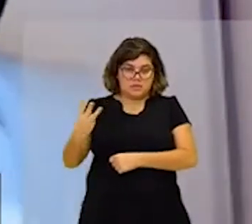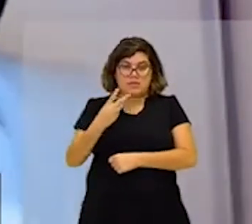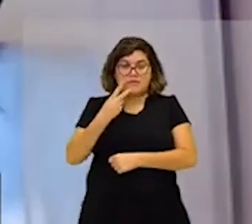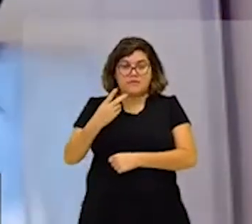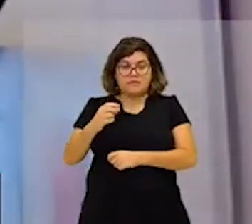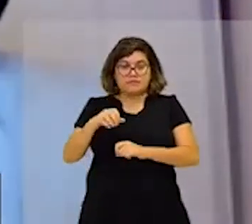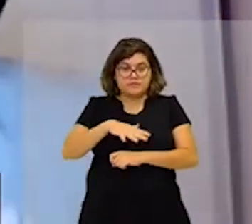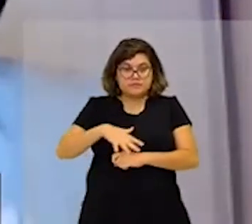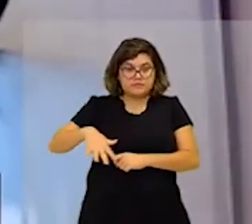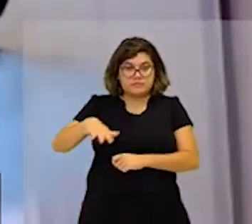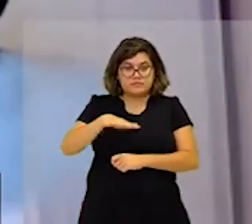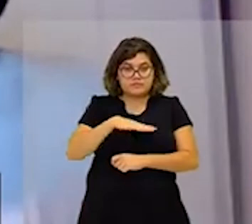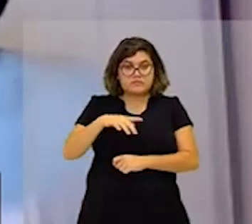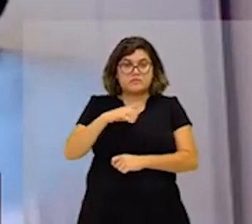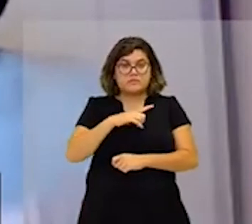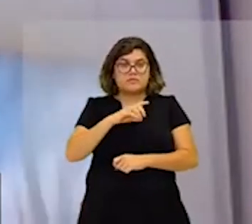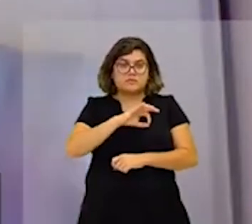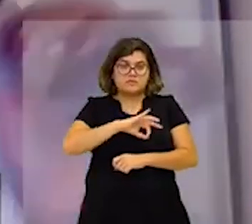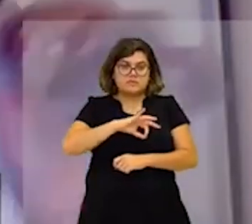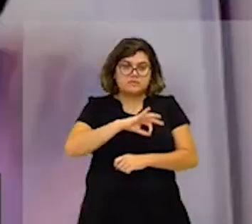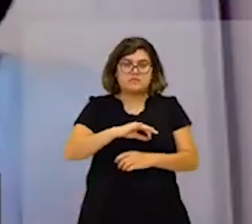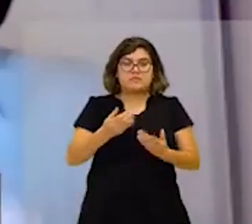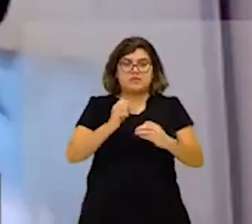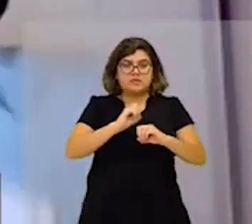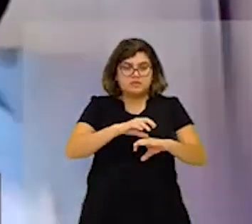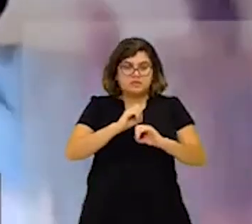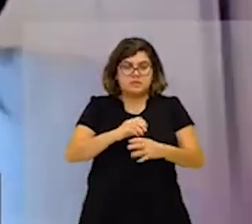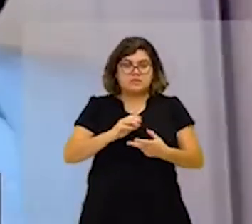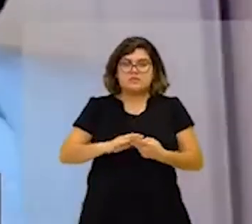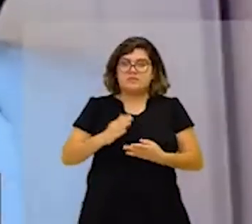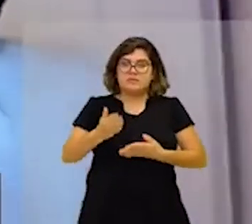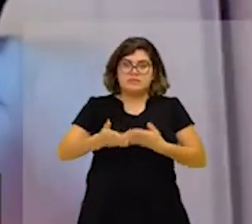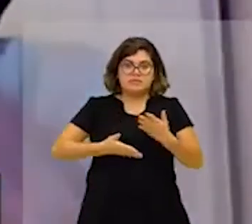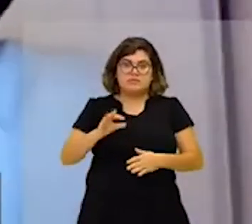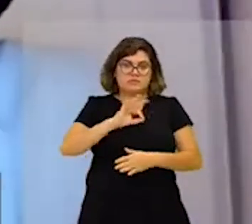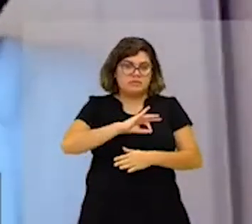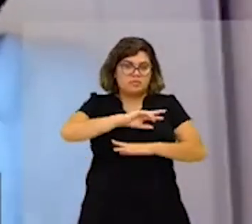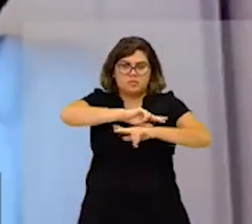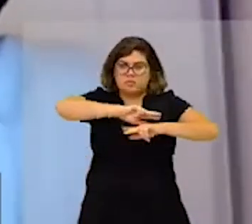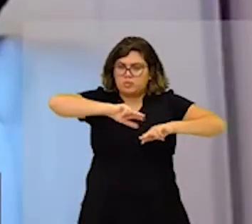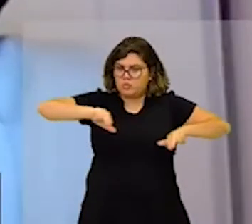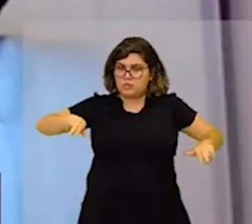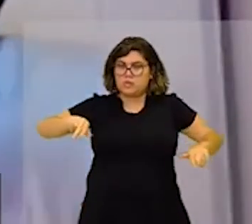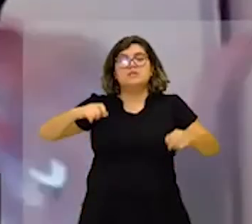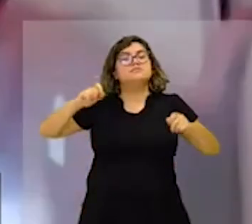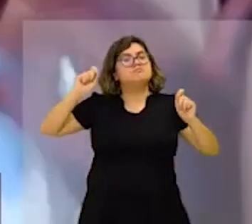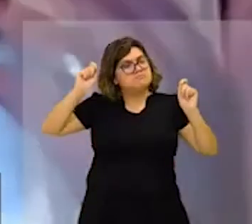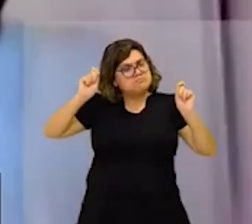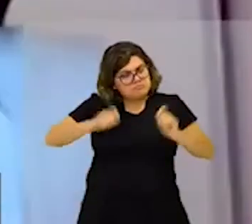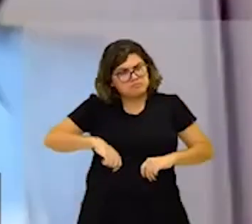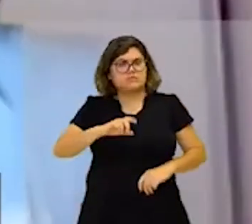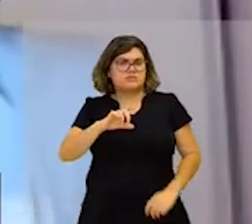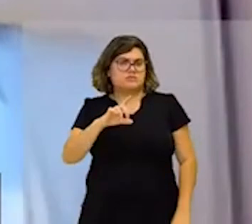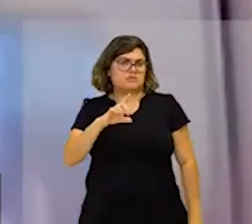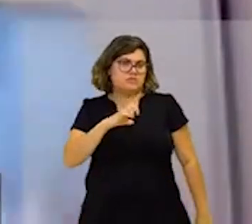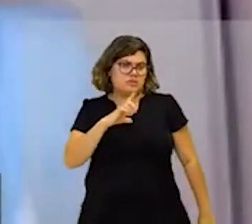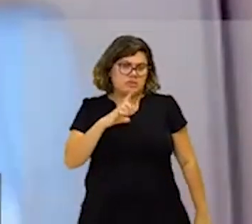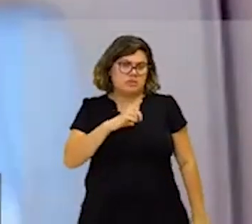nada de trabalho e remuneração educação tratamento policial entre outros deveria haver costas na para